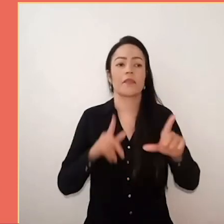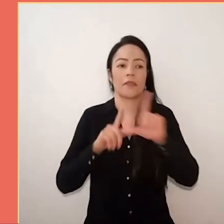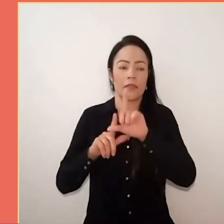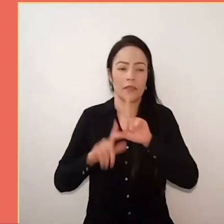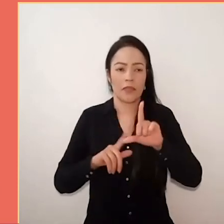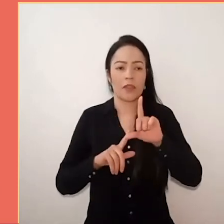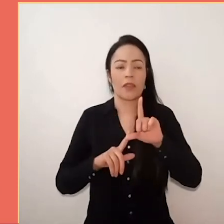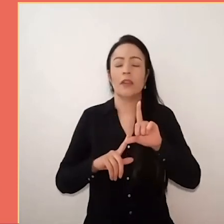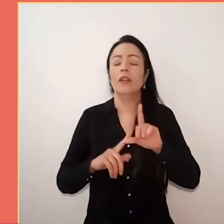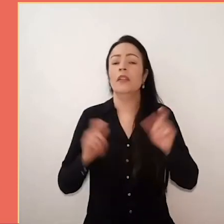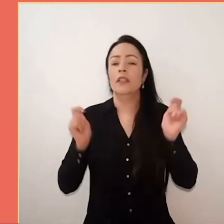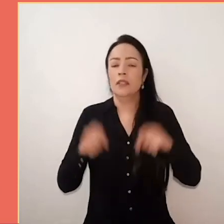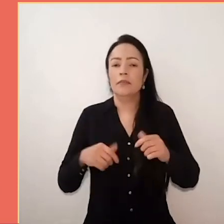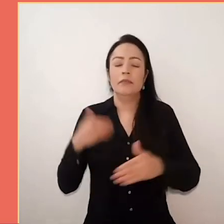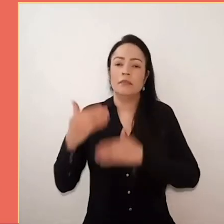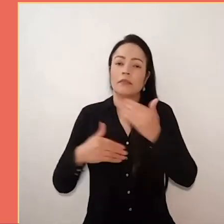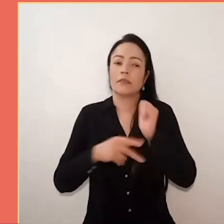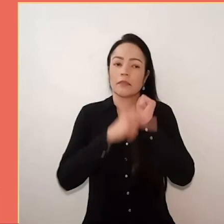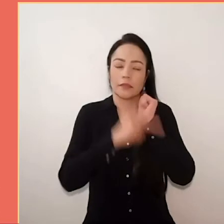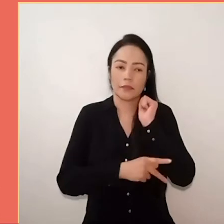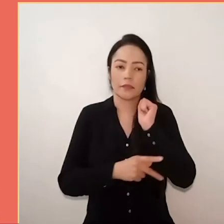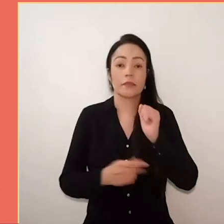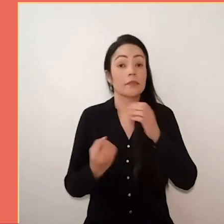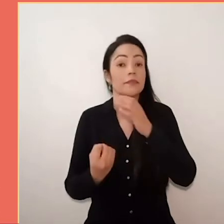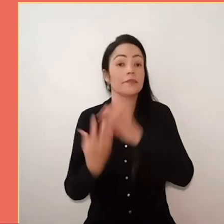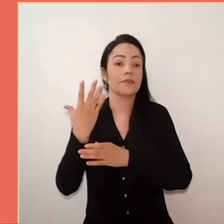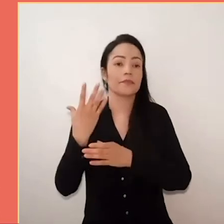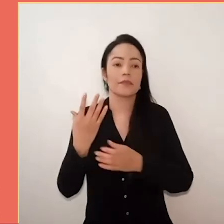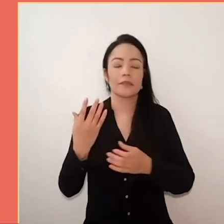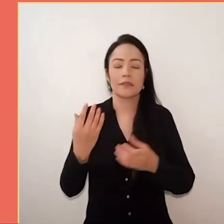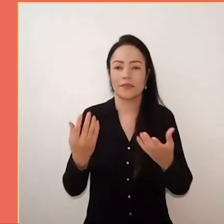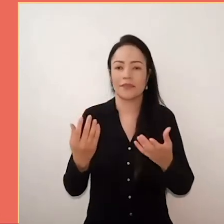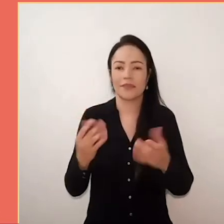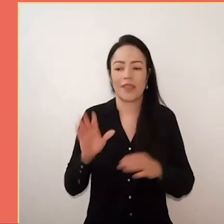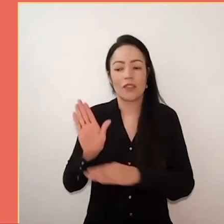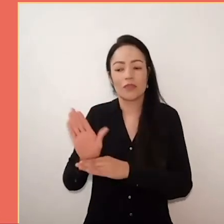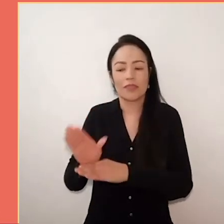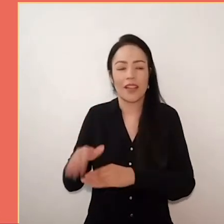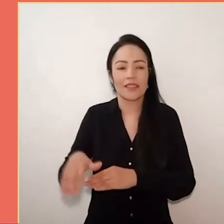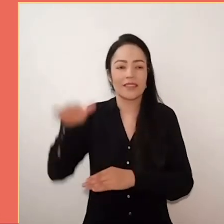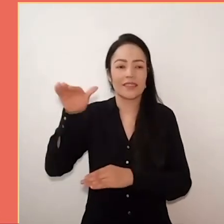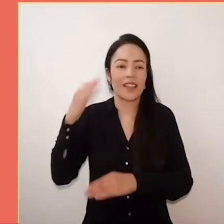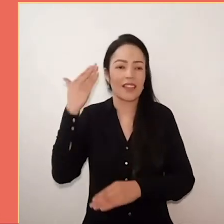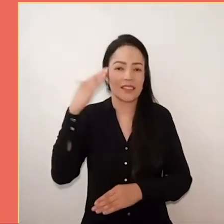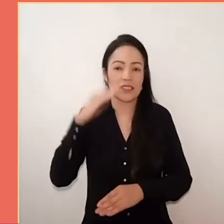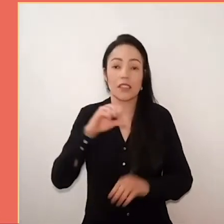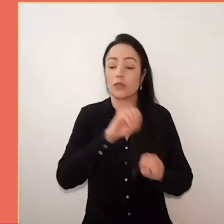que passa por um projeto de criação e de formação de sujeitos, de educação da infância,